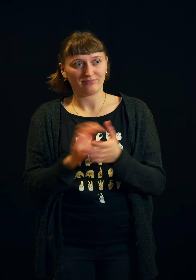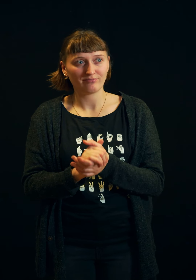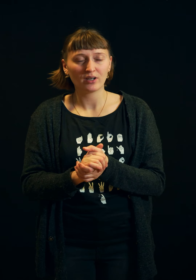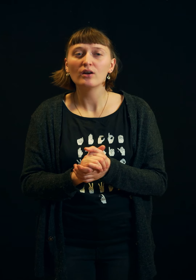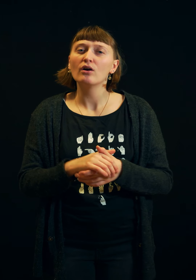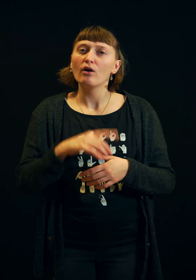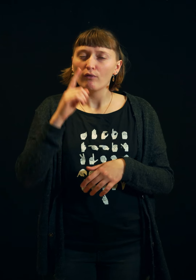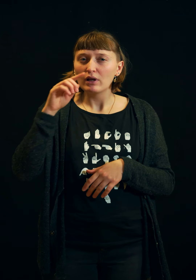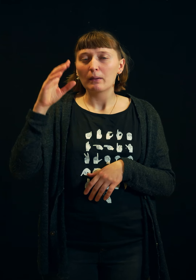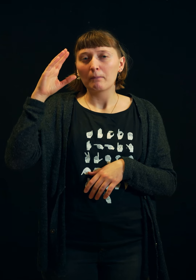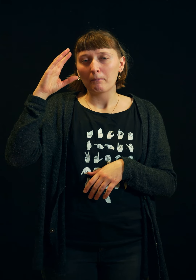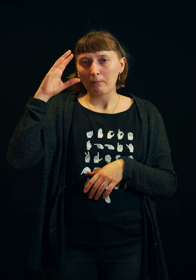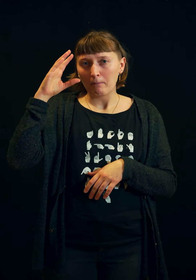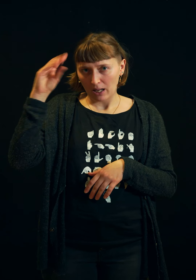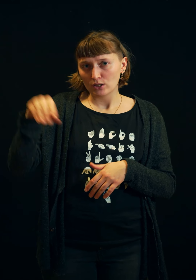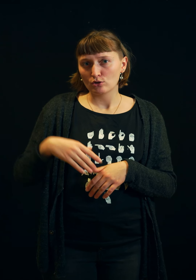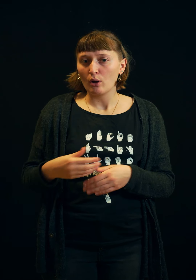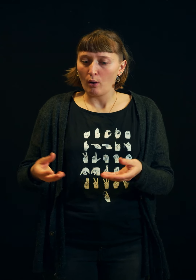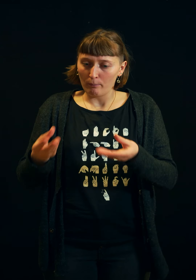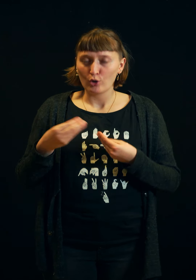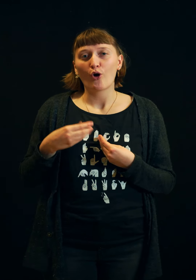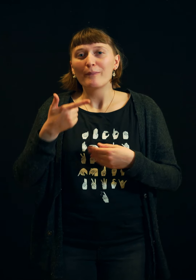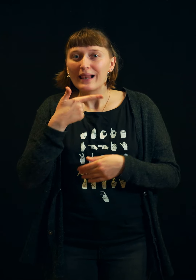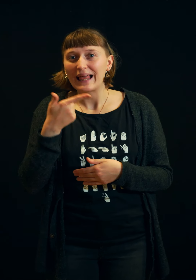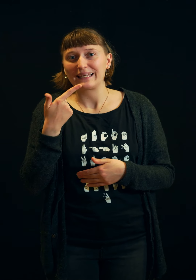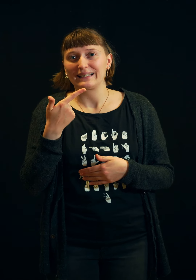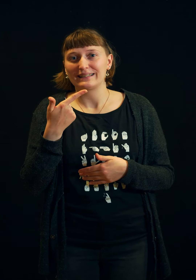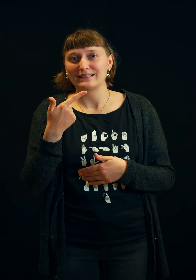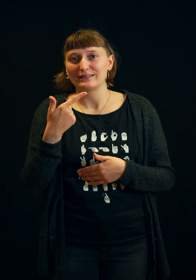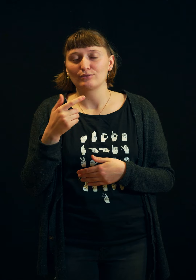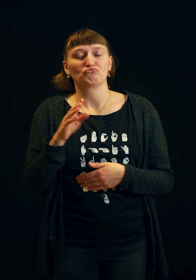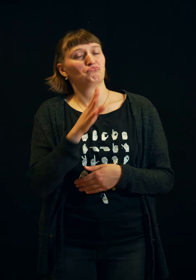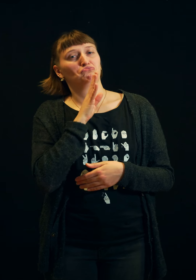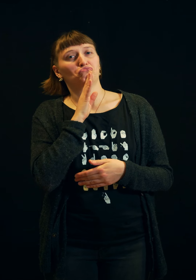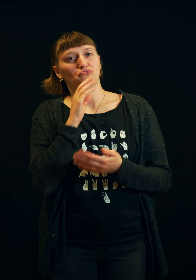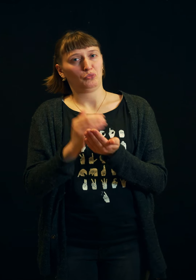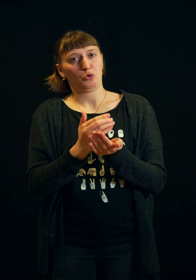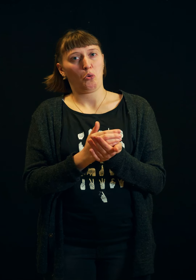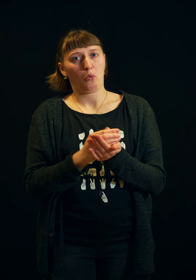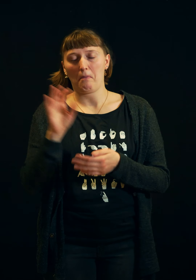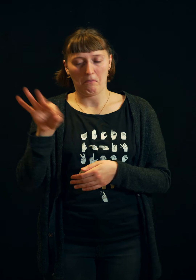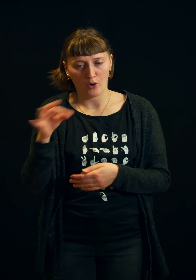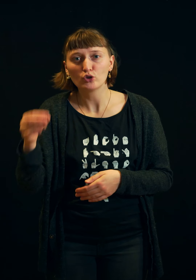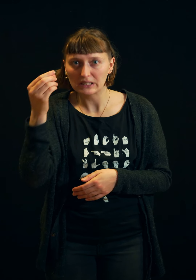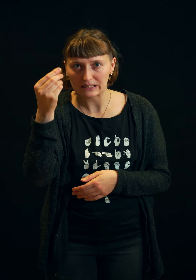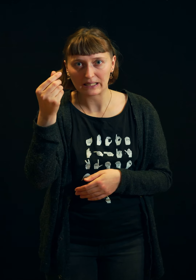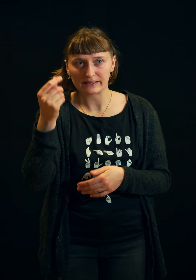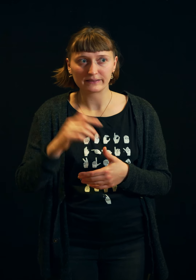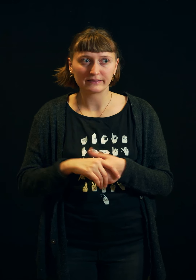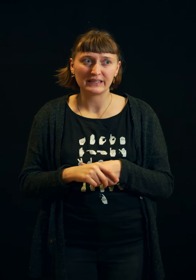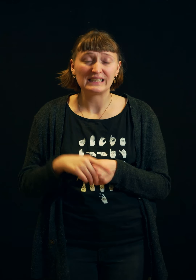Ein Lächeln war Lohn ihm genug,